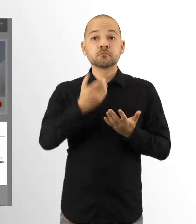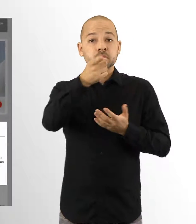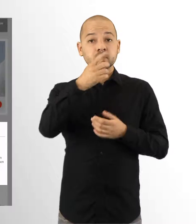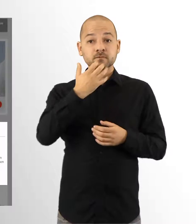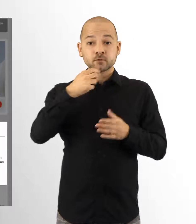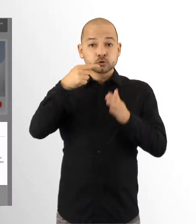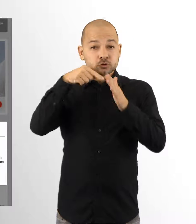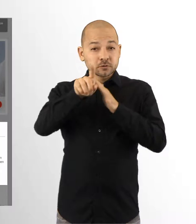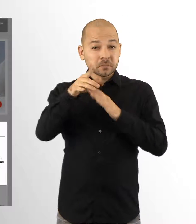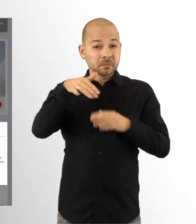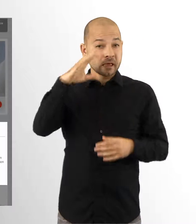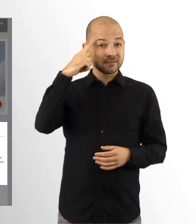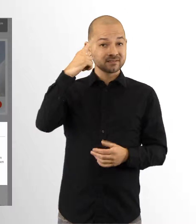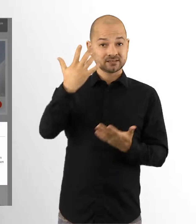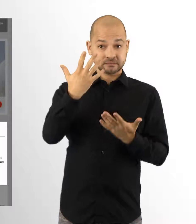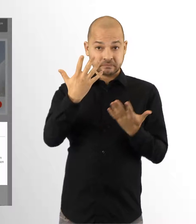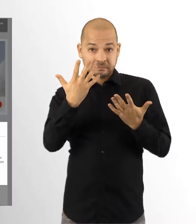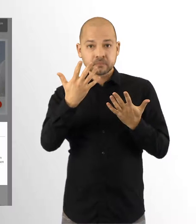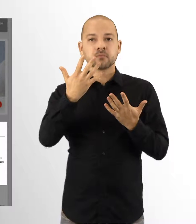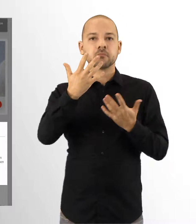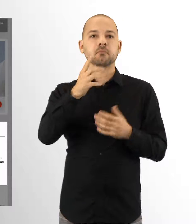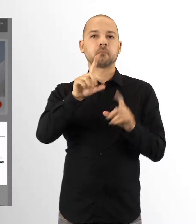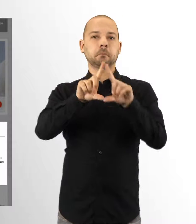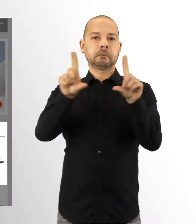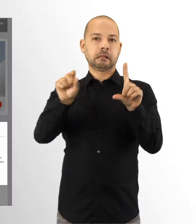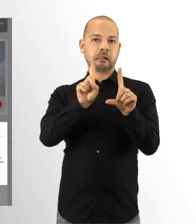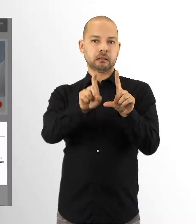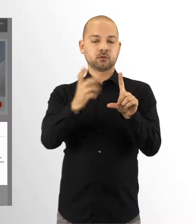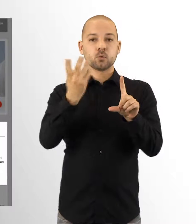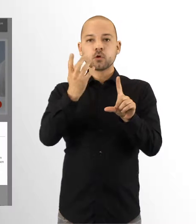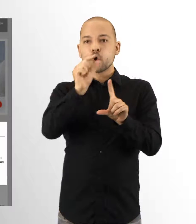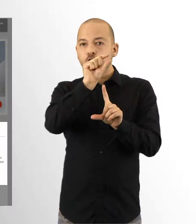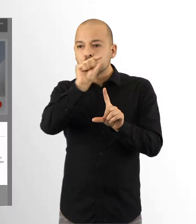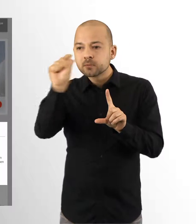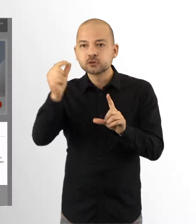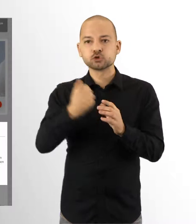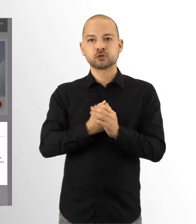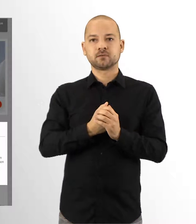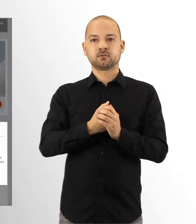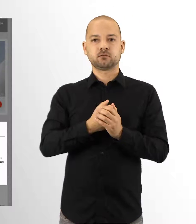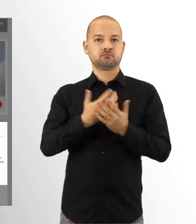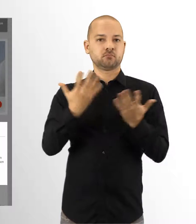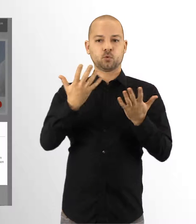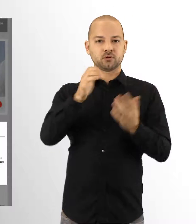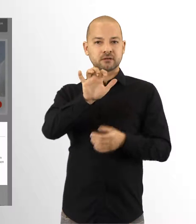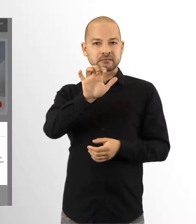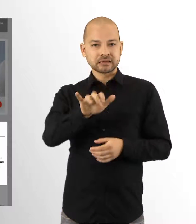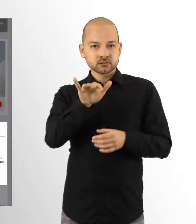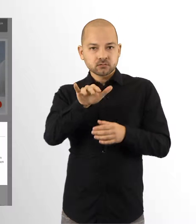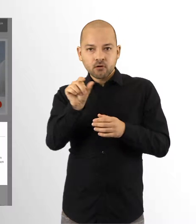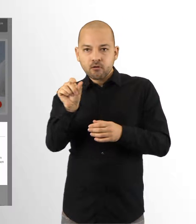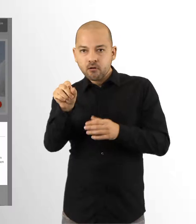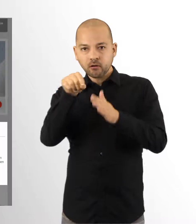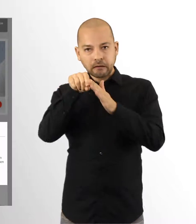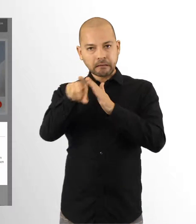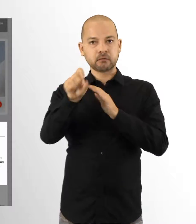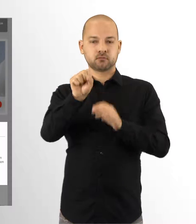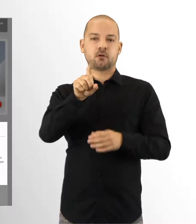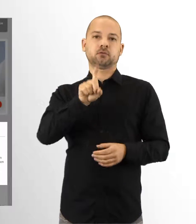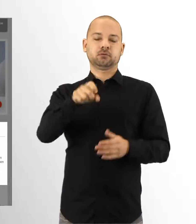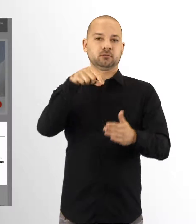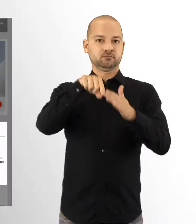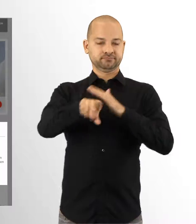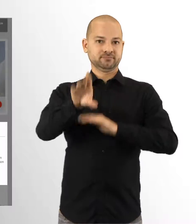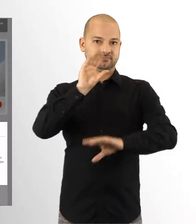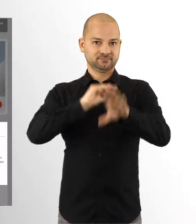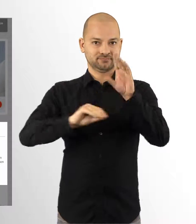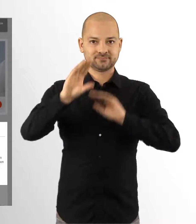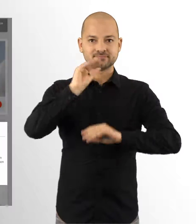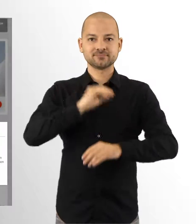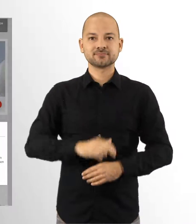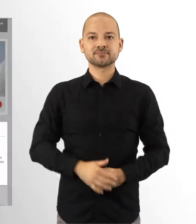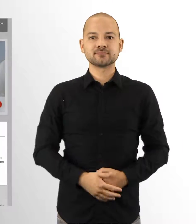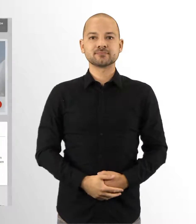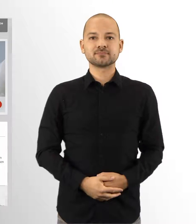Durch einen Klick auf das Bild, die Überschrift oder den Link des Beschreibungstextes gelangen Sie zu den jeweiligen Inhaltsseiten.